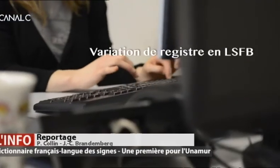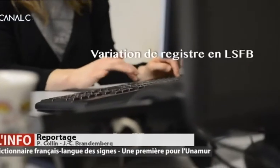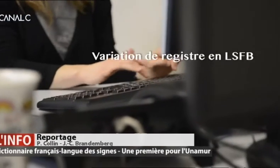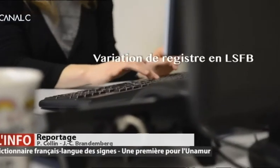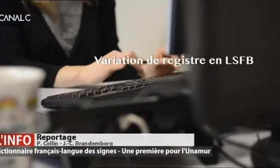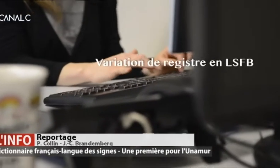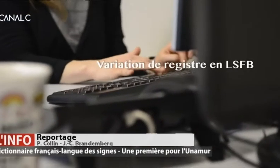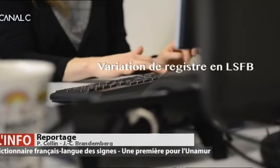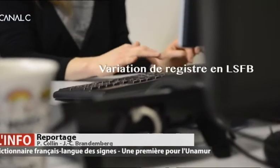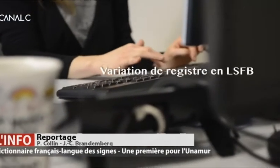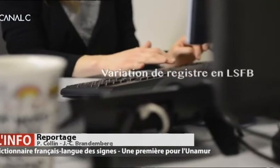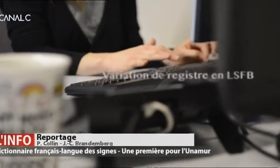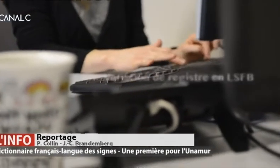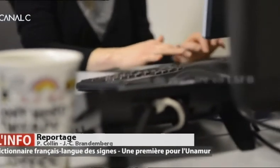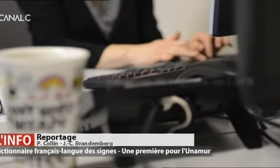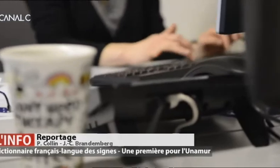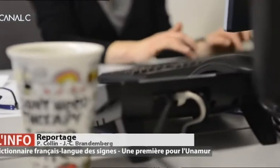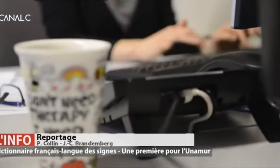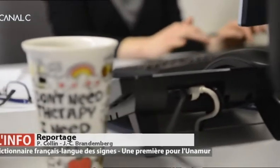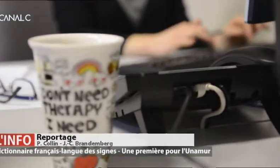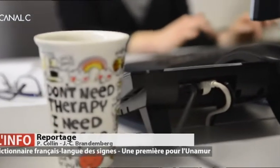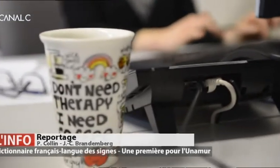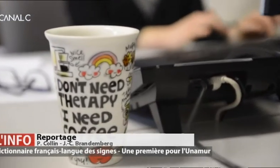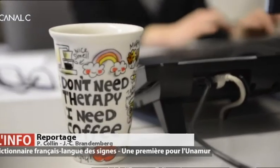familles, les proches, les professionnels ou encore les enseignants.